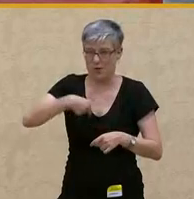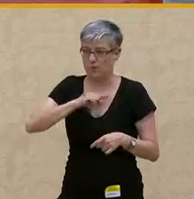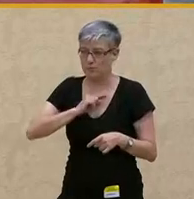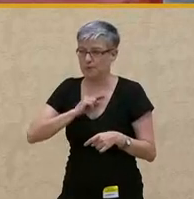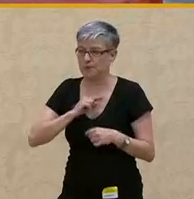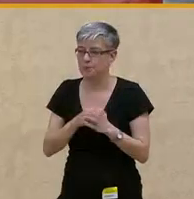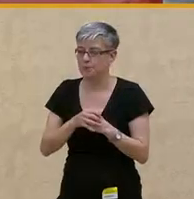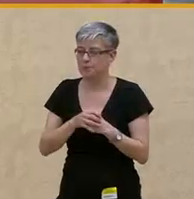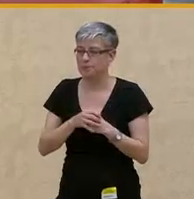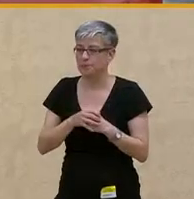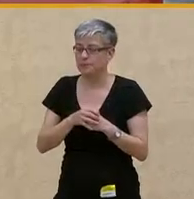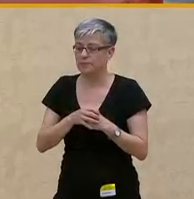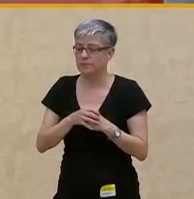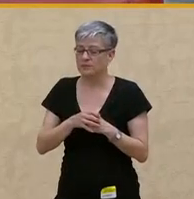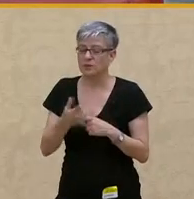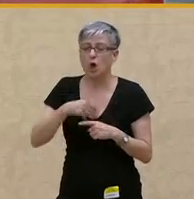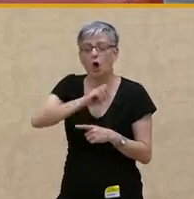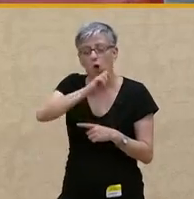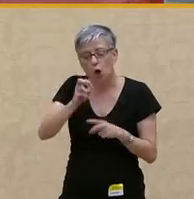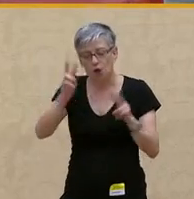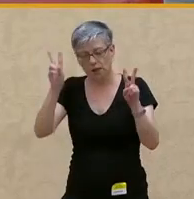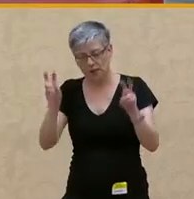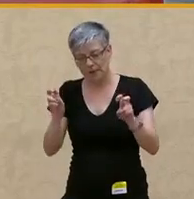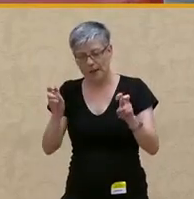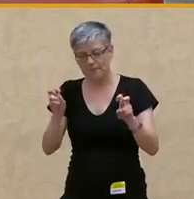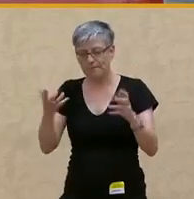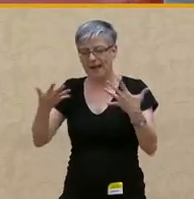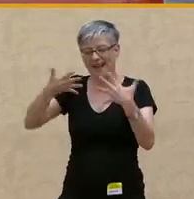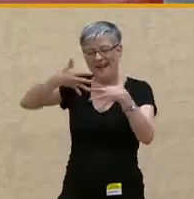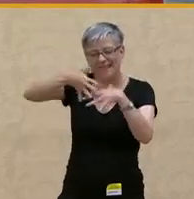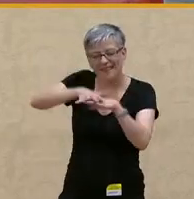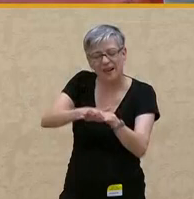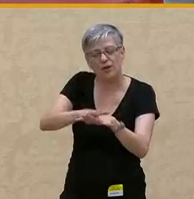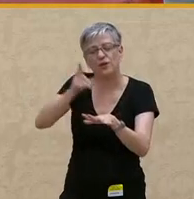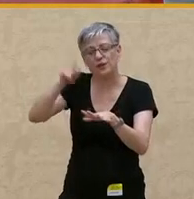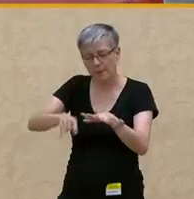Un elemento que habéis comentado es la atención integrada. Es importante trabajar